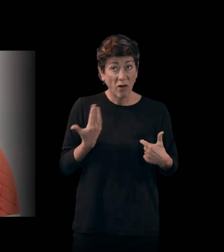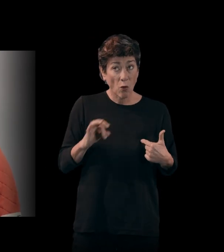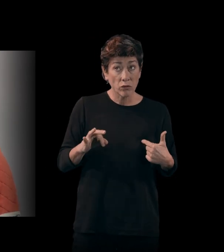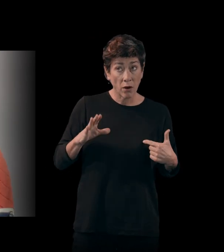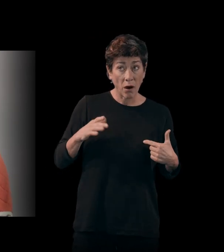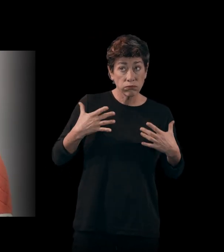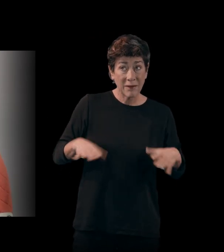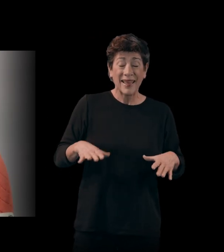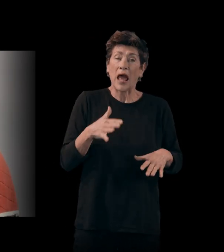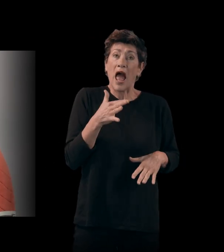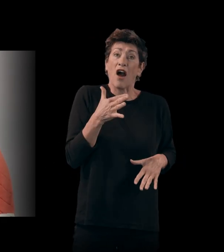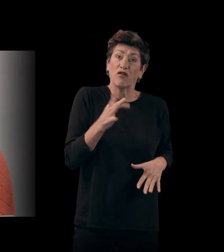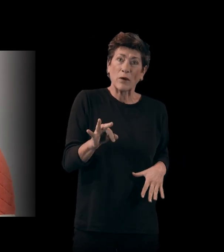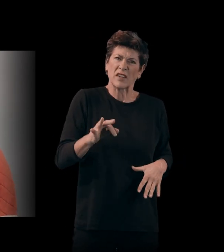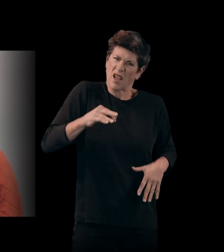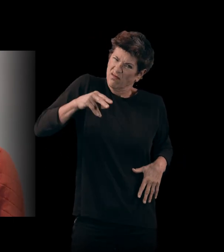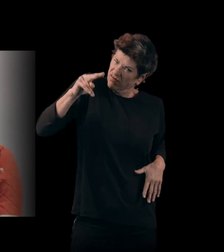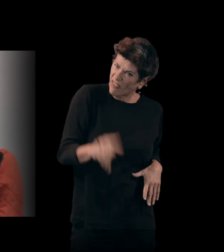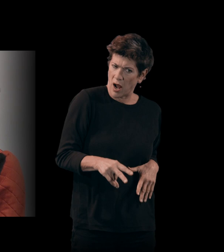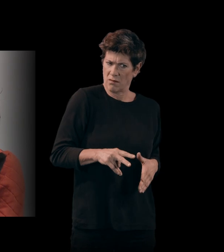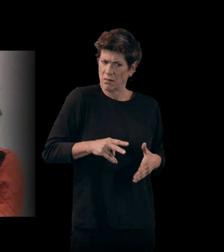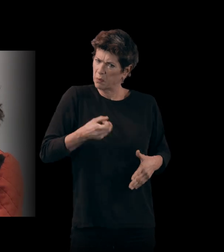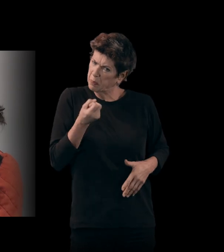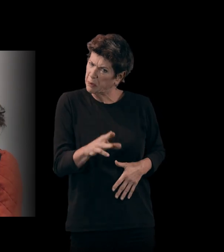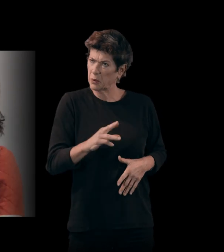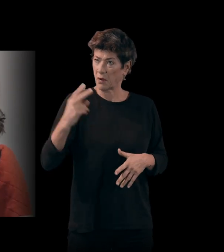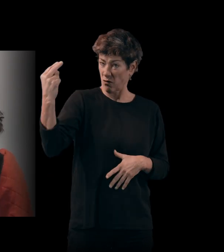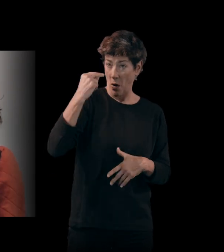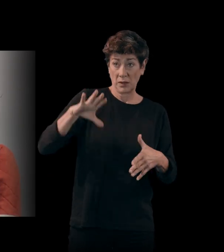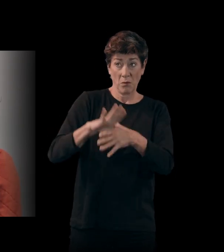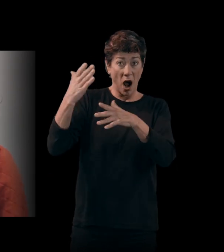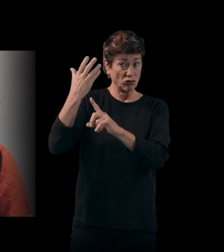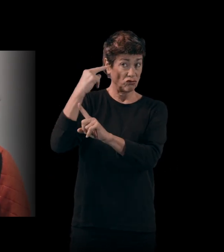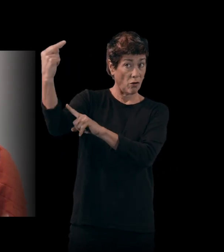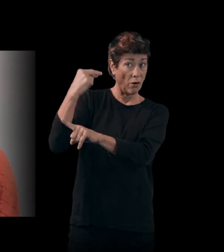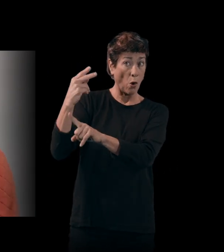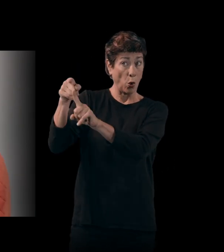C'est qu'on n'est pas Français Français." Ça veut dire quoi ? C'est qu'on n'est pas perçus comme Français par d'autres personnes qui se sentent plus Français que nous.